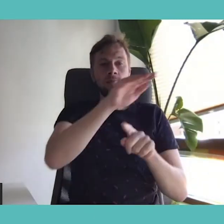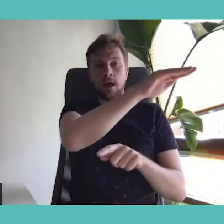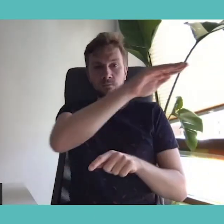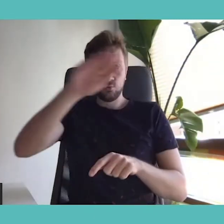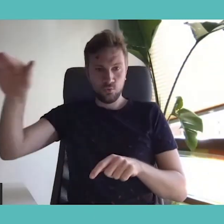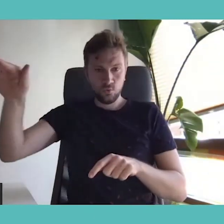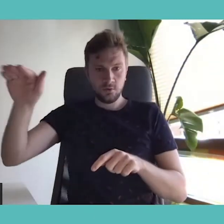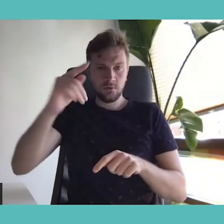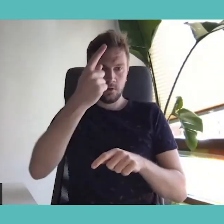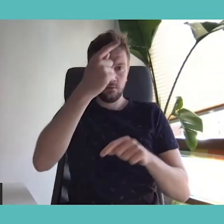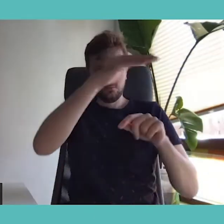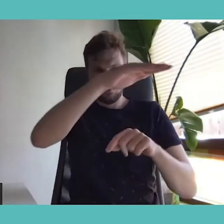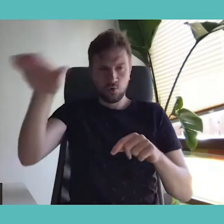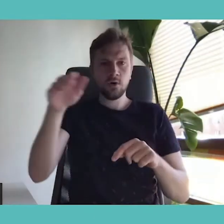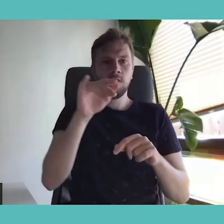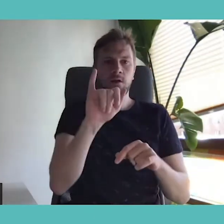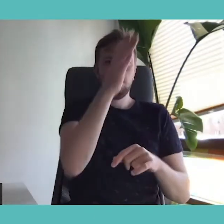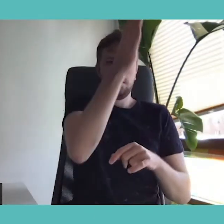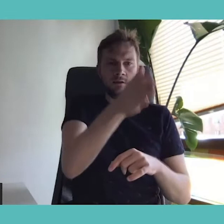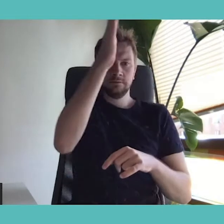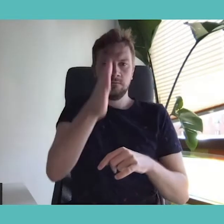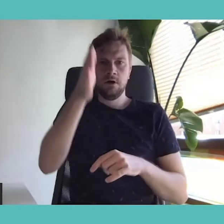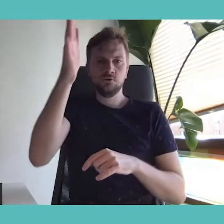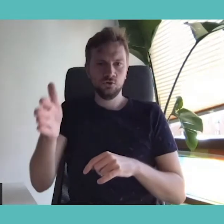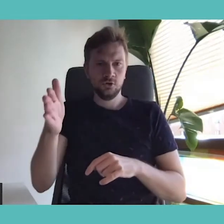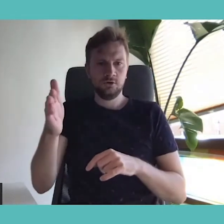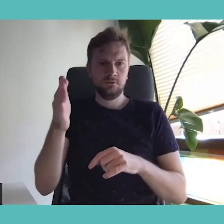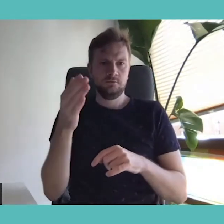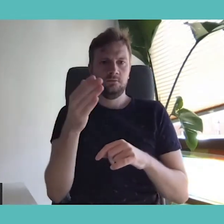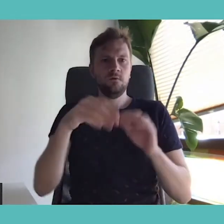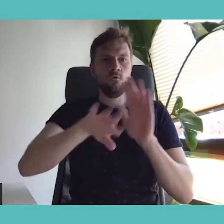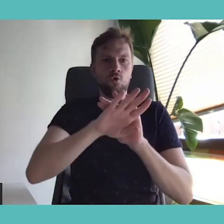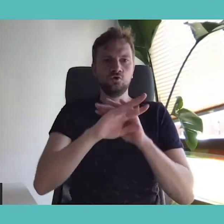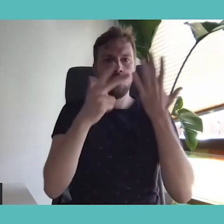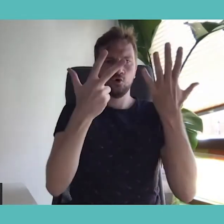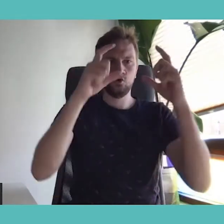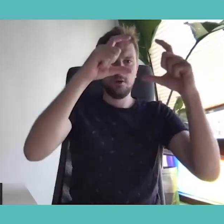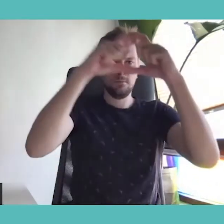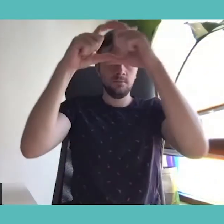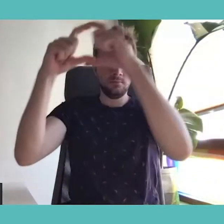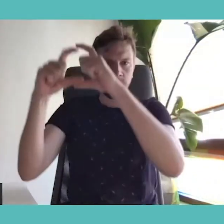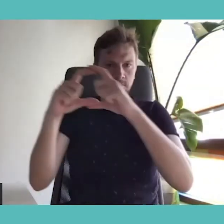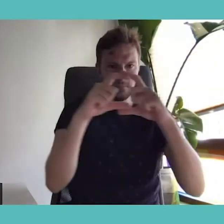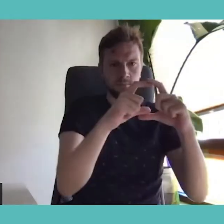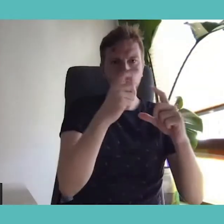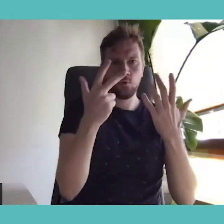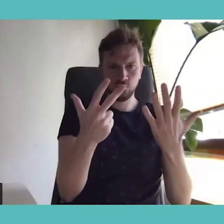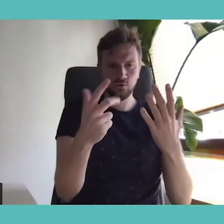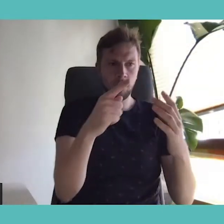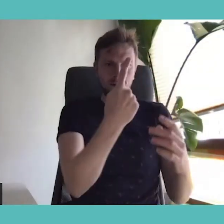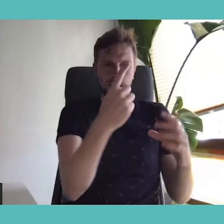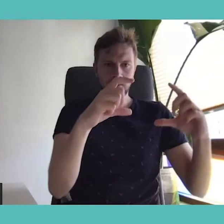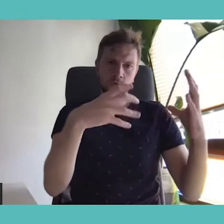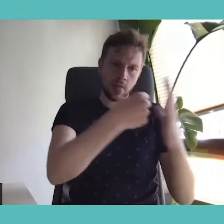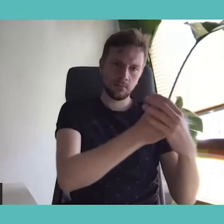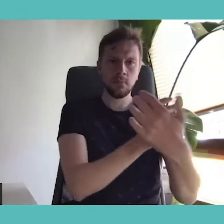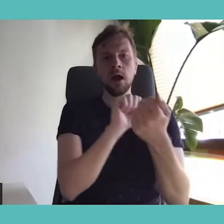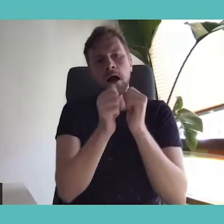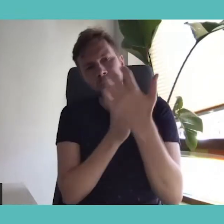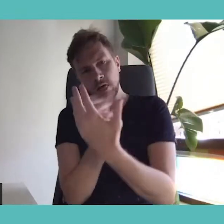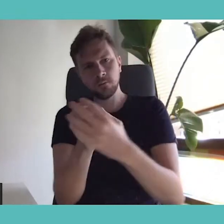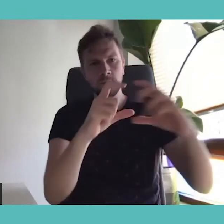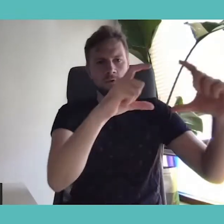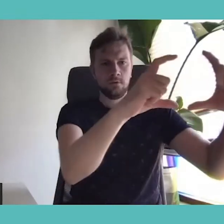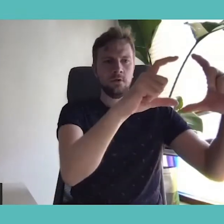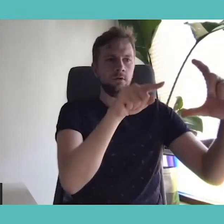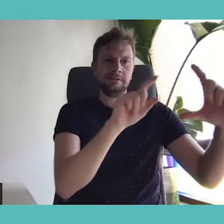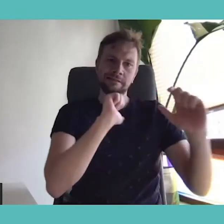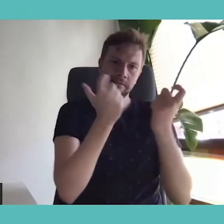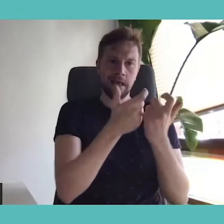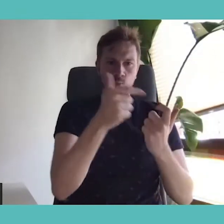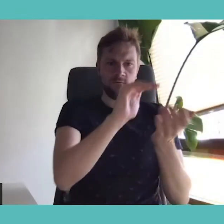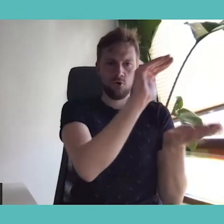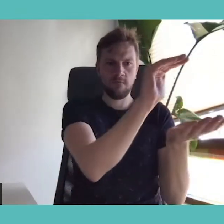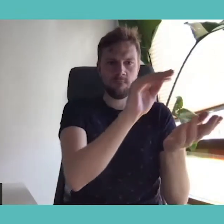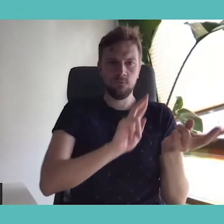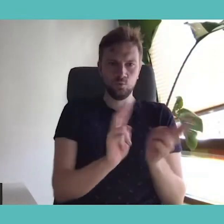Ekran można podzielić na 8 części, gdzie w jednym z narożnych kwadratów, po lewej lub po prawej stronie, znajduje się tłumacz.